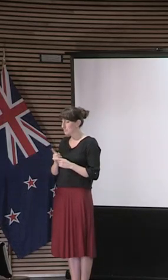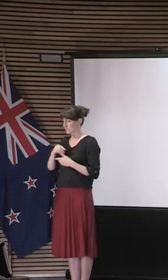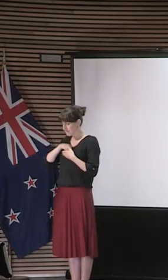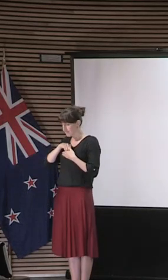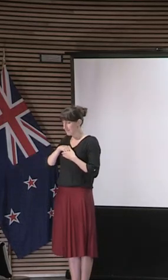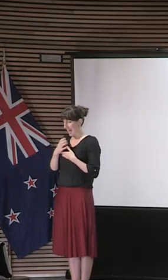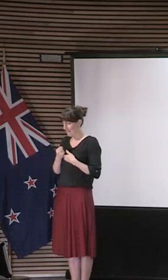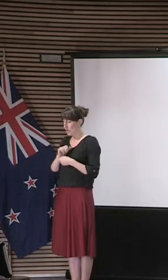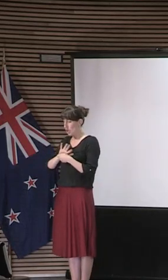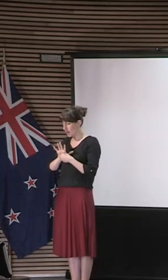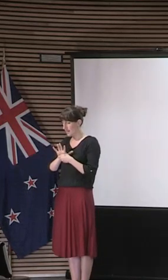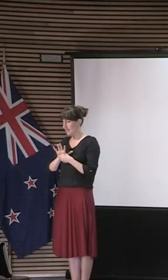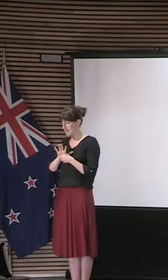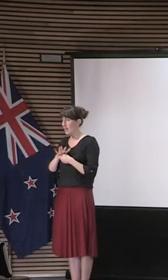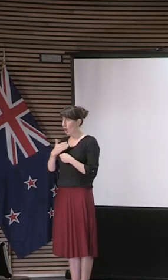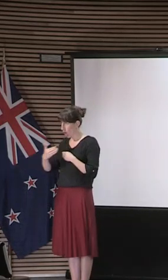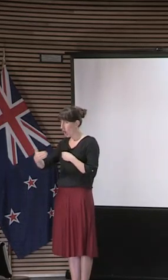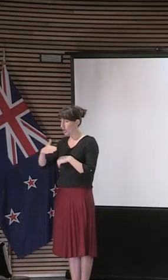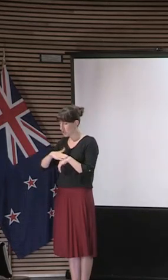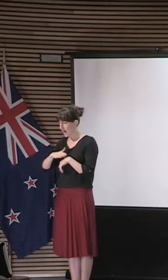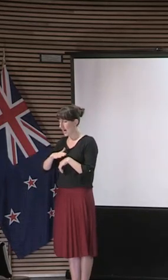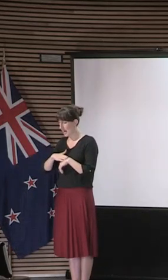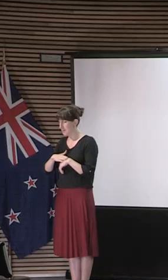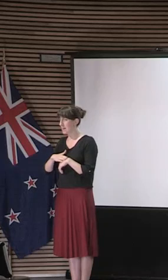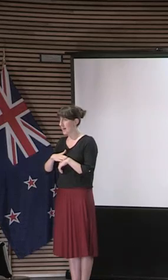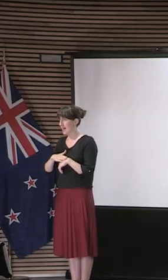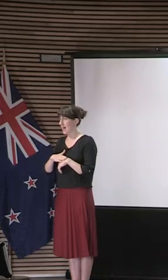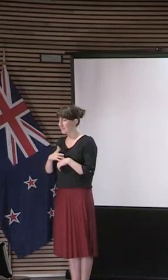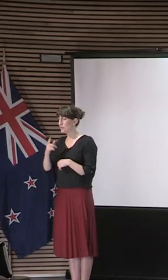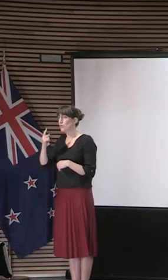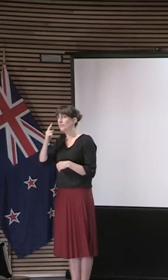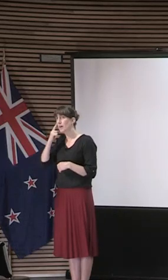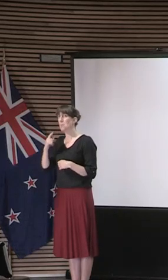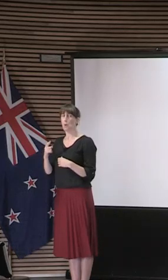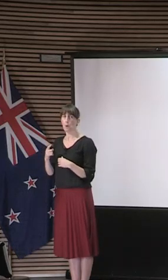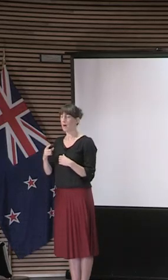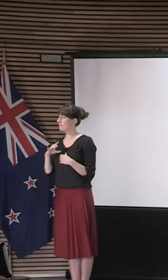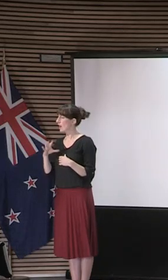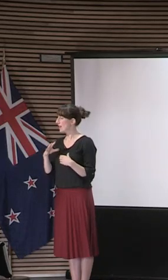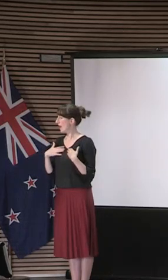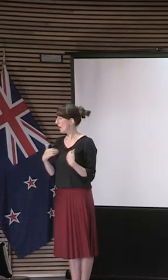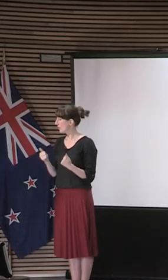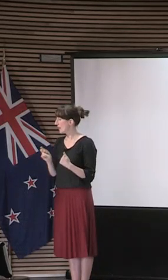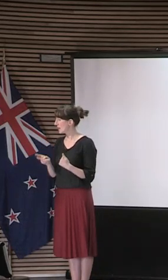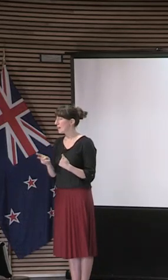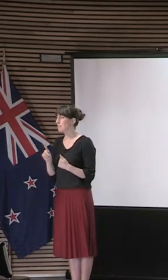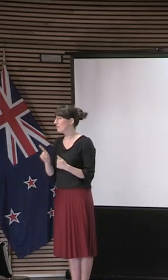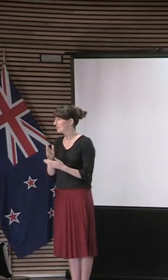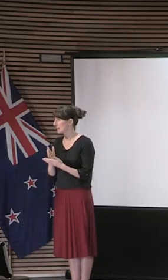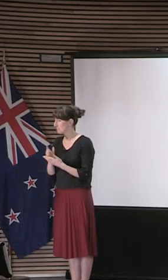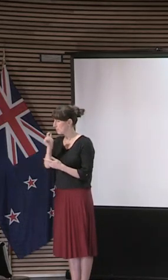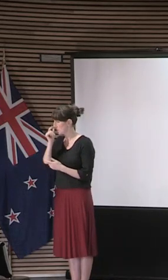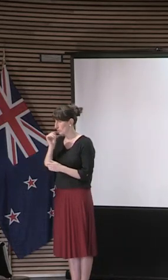whai ake tenei korerorero i mua